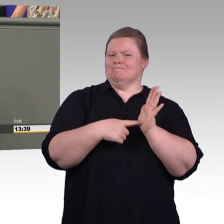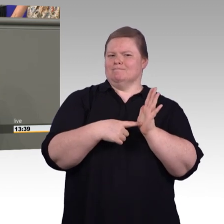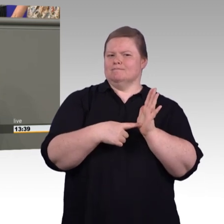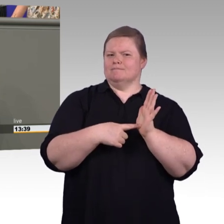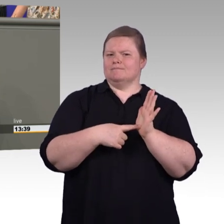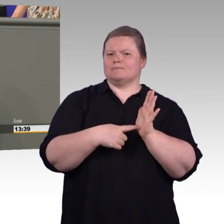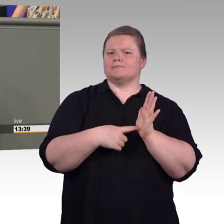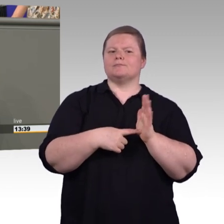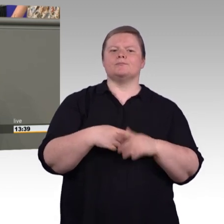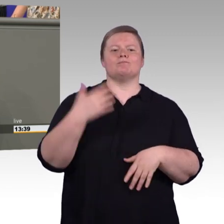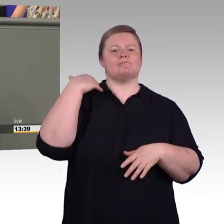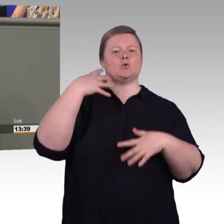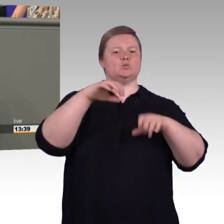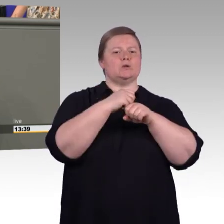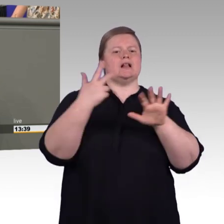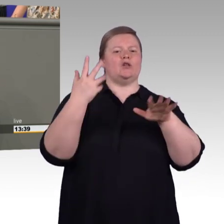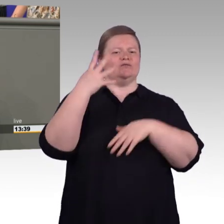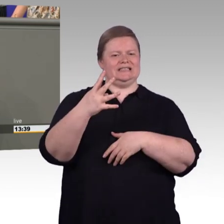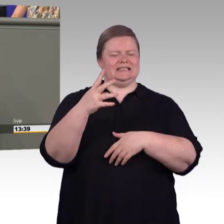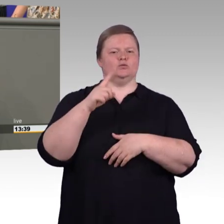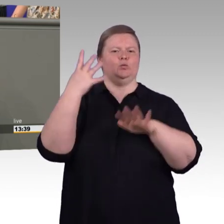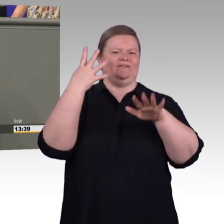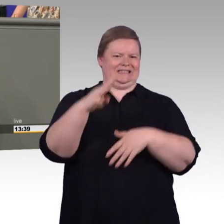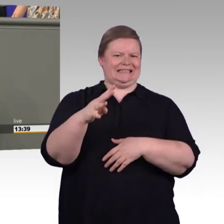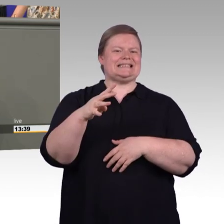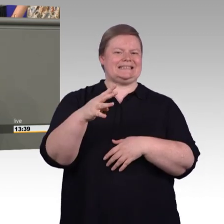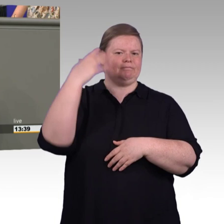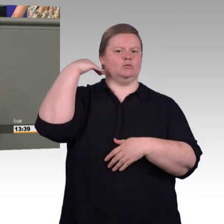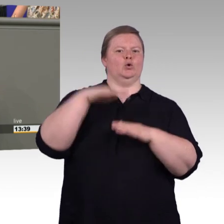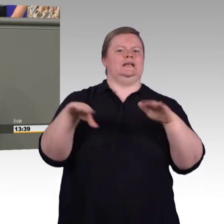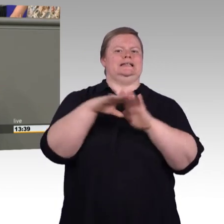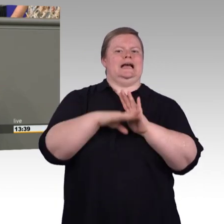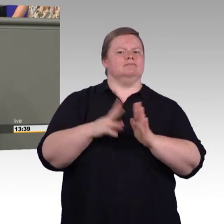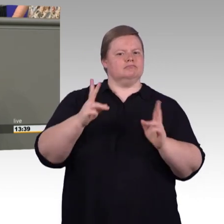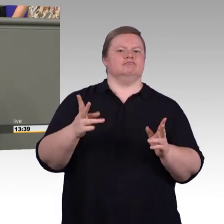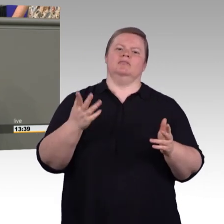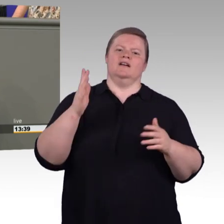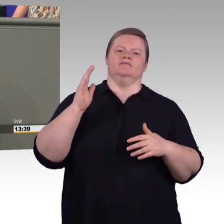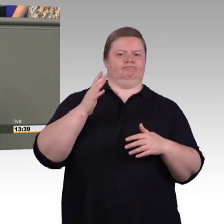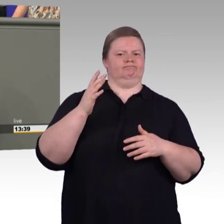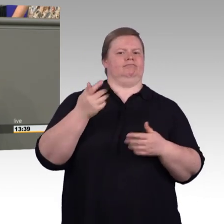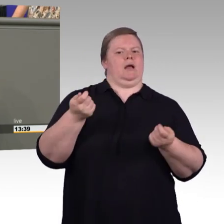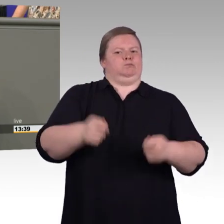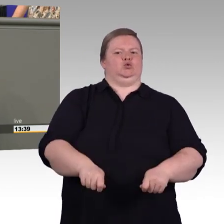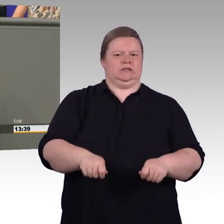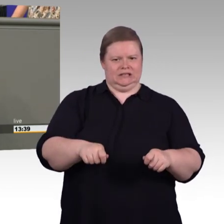Kinder noch gezüchtigt worden. Das Recht auf gewaltfreie Erziehung ist erst im Jahr 2000 in des Bürgerliche Gesetzbuch aufgenommen worden.